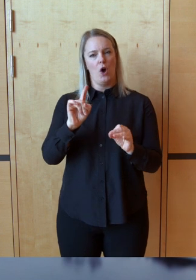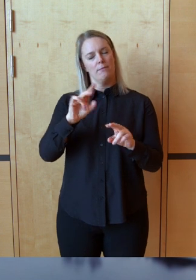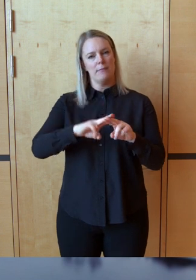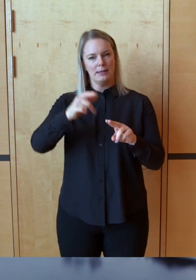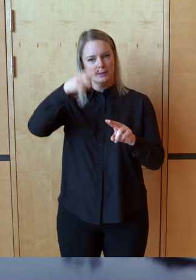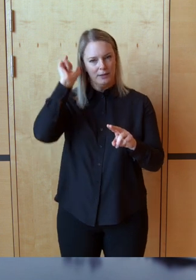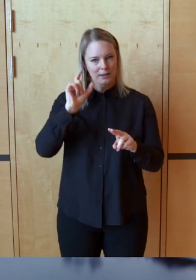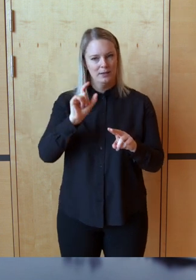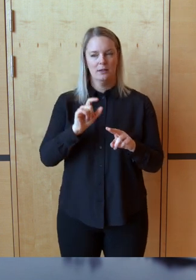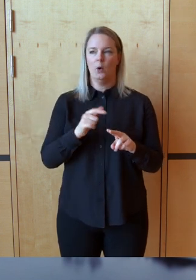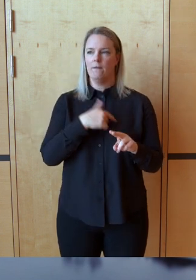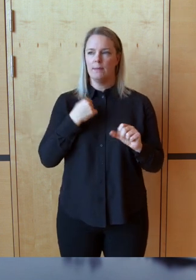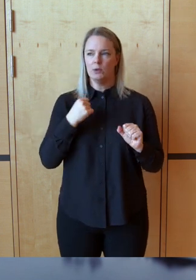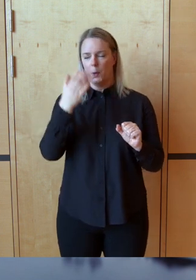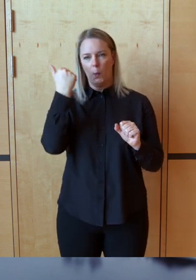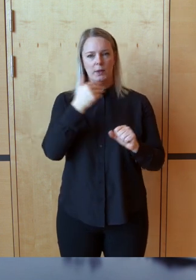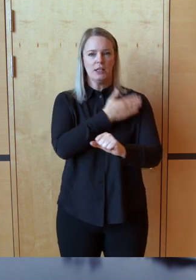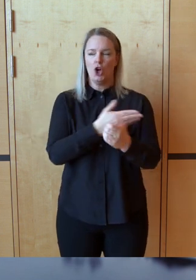Alla att inte det ska finnas en rädsla för